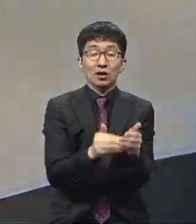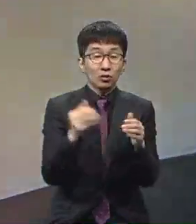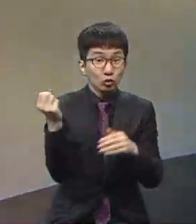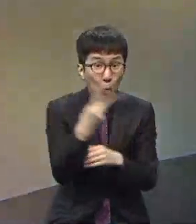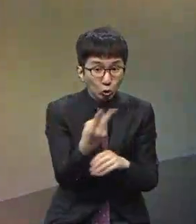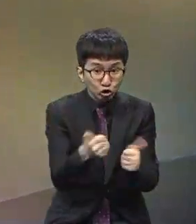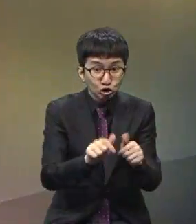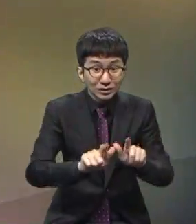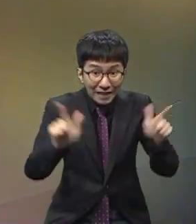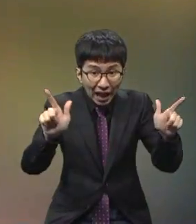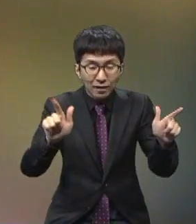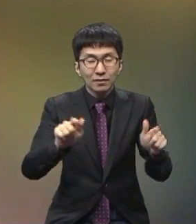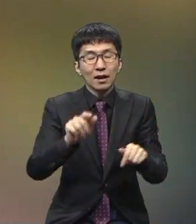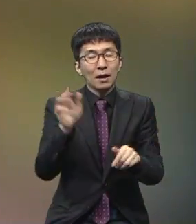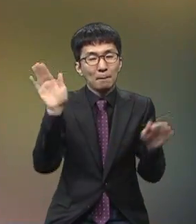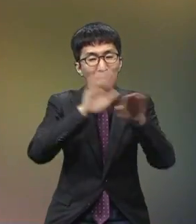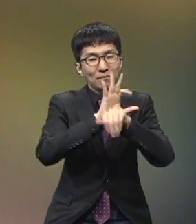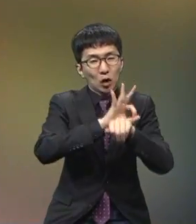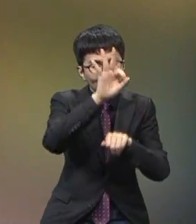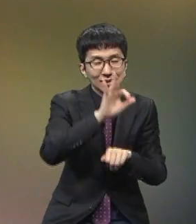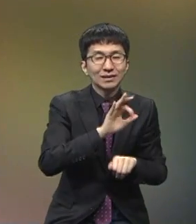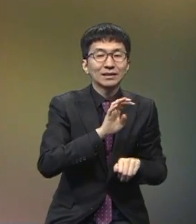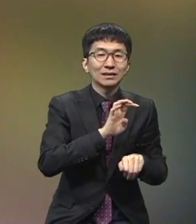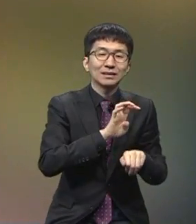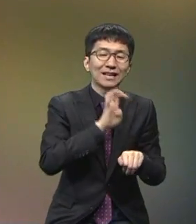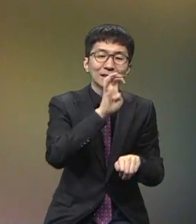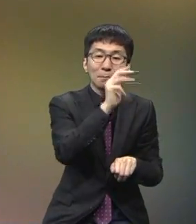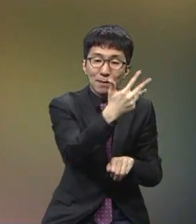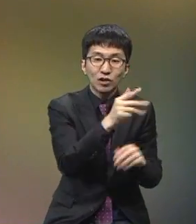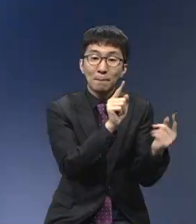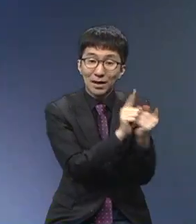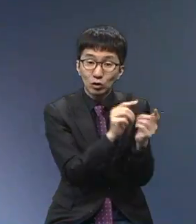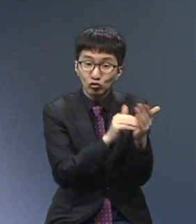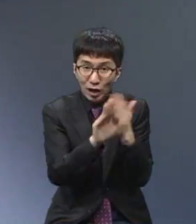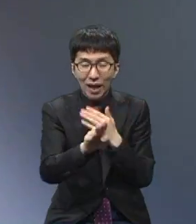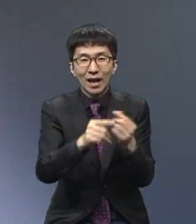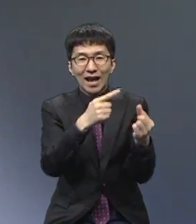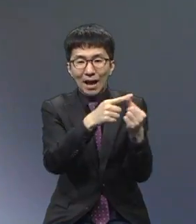씨는 밤 10시 48분에 만난 뒤 함께 3차례에 걸쳐 술 9병을 구입한 걸로